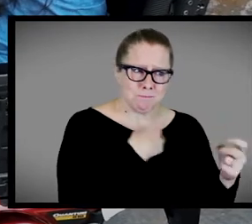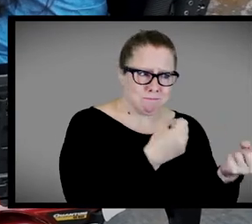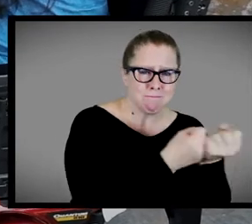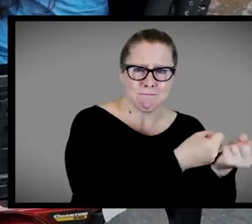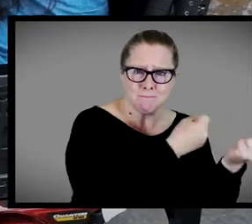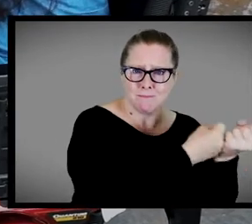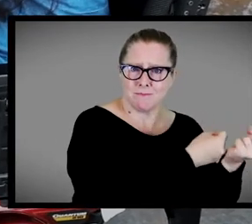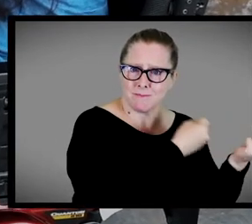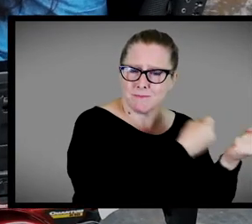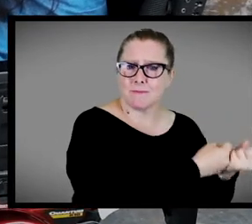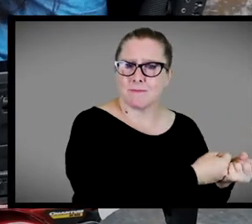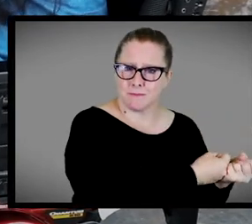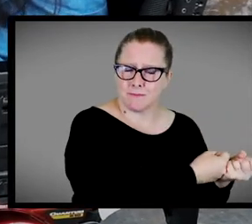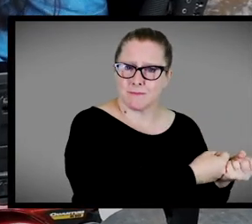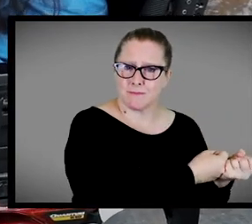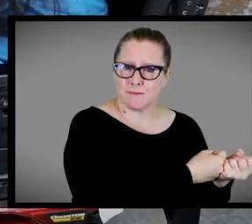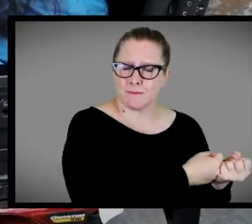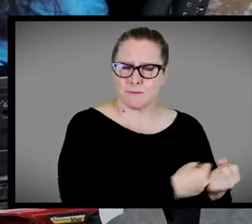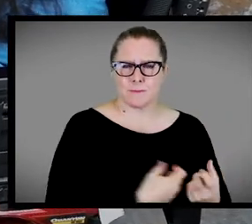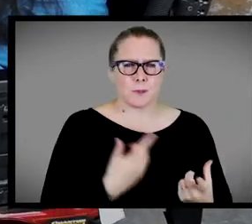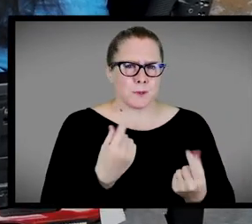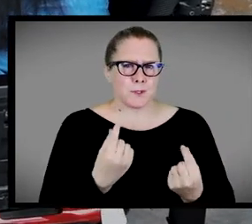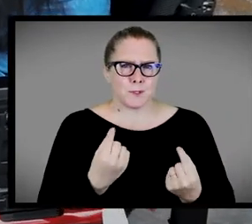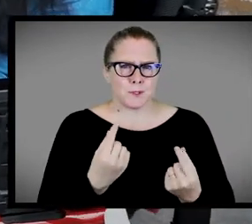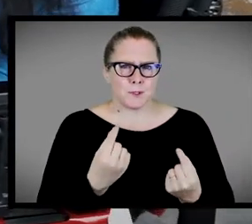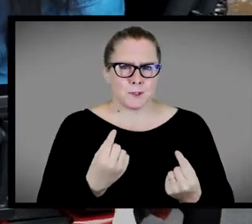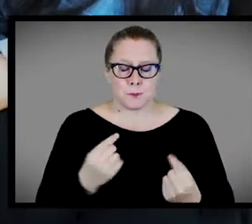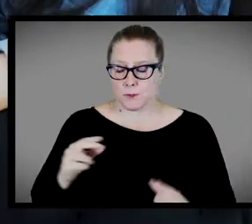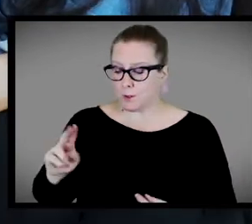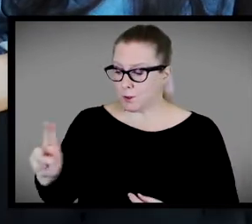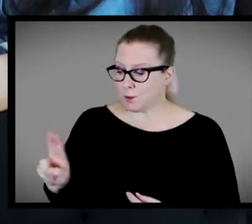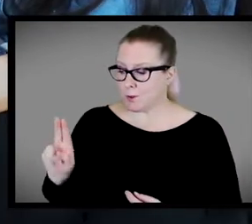أحد الأشياء التي أفعلها لمساعدة النساء في باكستان هو توصيل